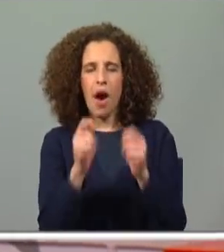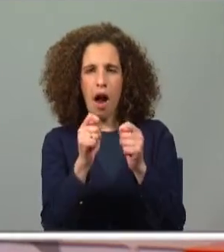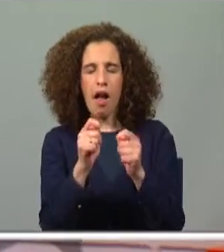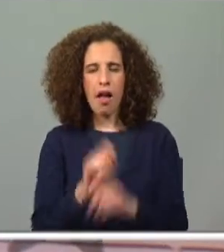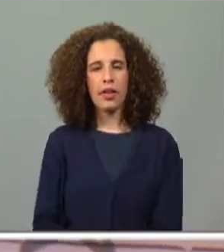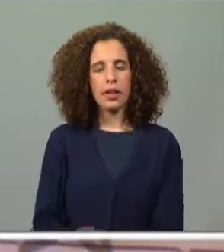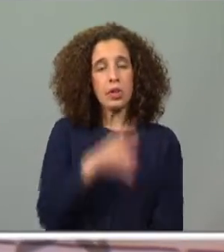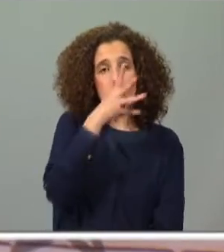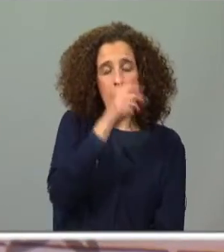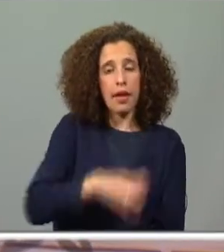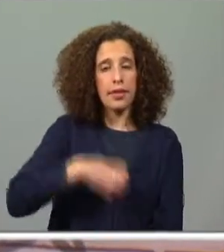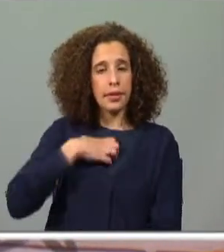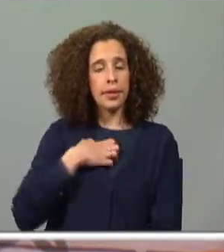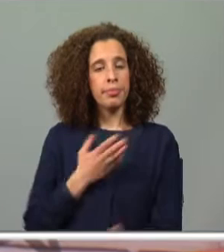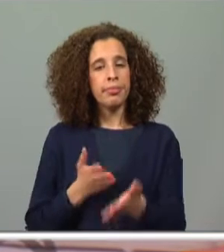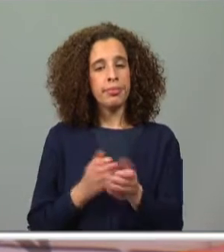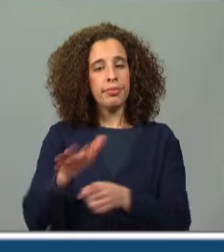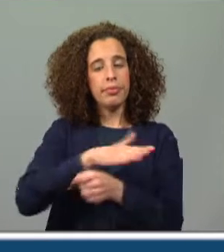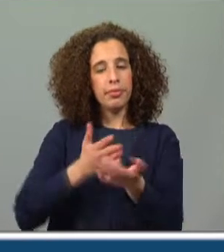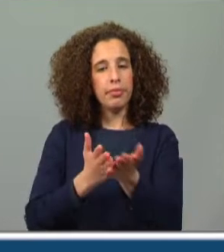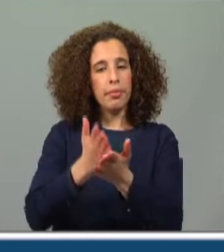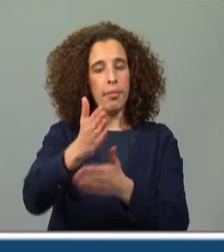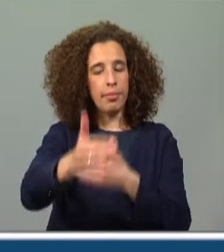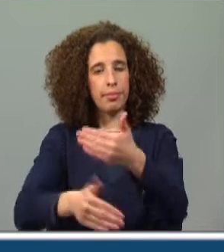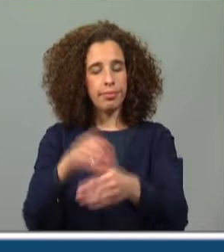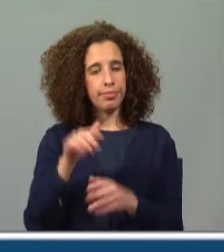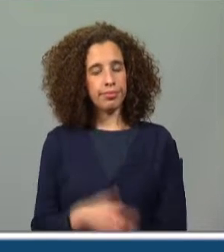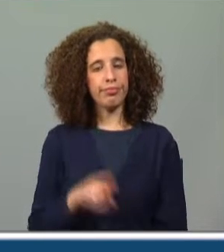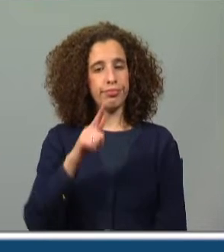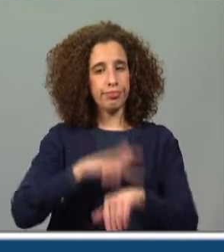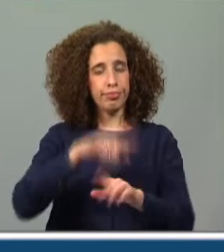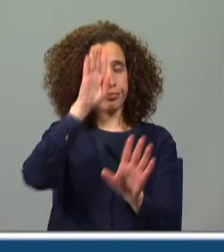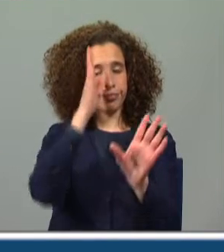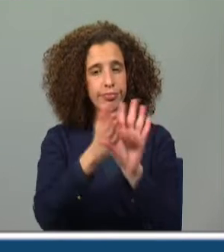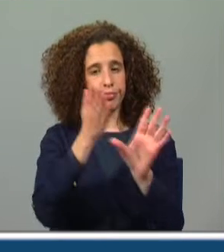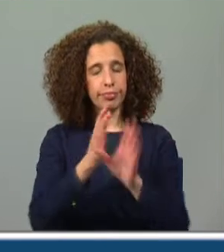sentia portanto a situação por longosse e temos aqui o tempo psicológico e é 因此感覺了很長一段時間的情況我們在這裡有心理時間，它是